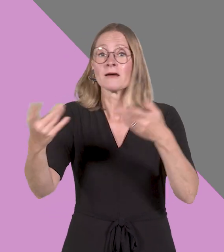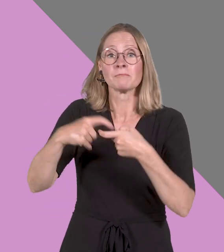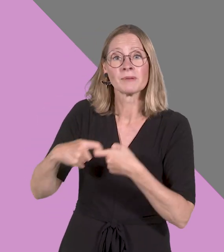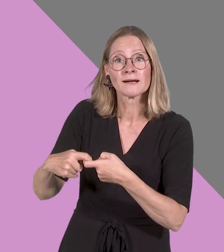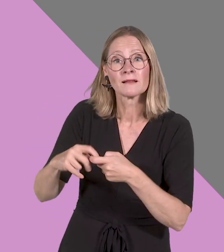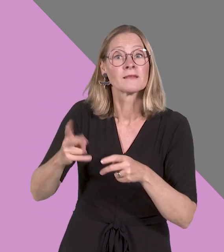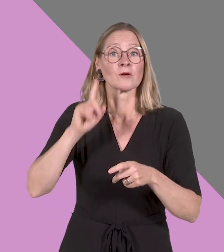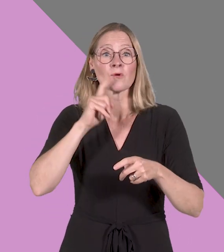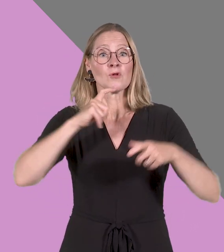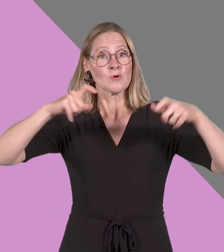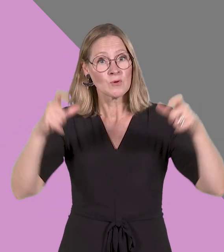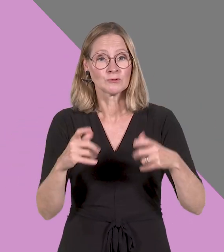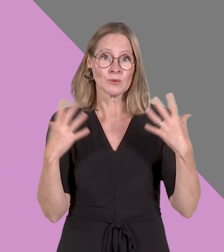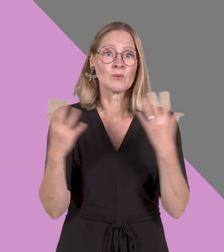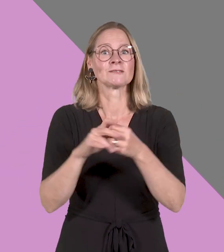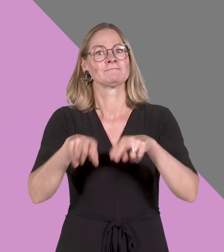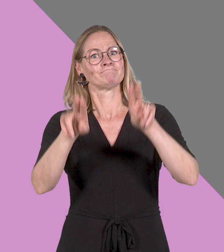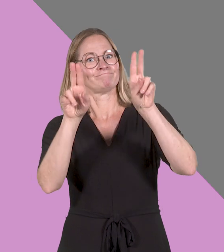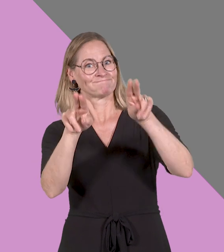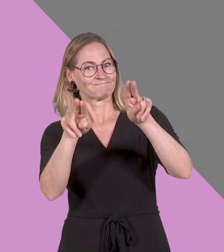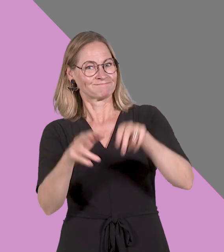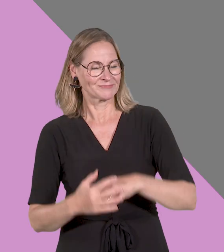perheen tai kuurojenyhdistyksen kanssa!